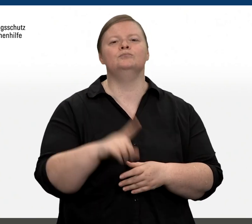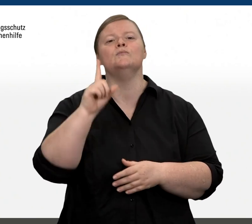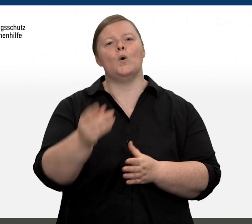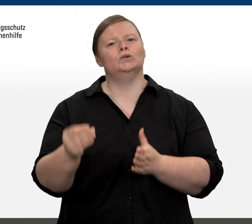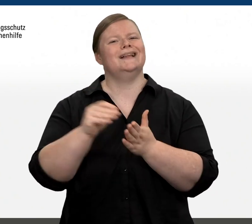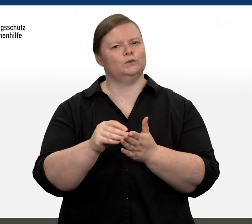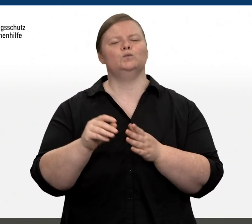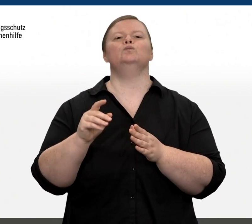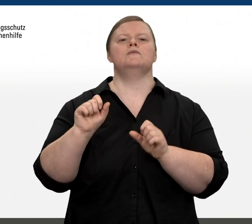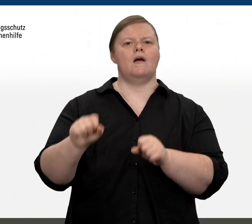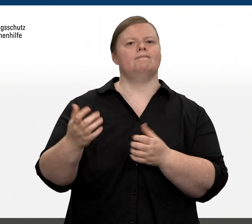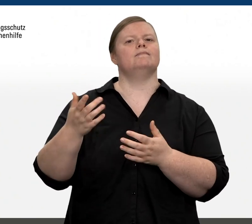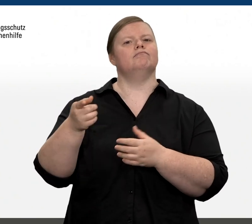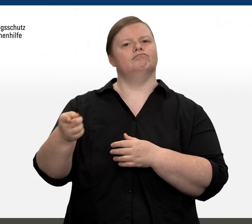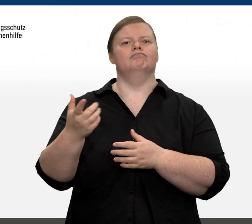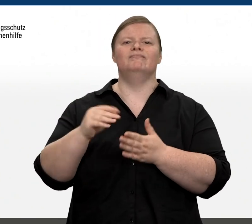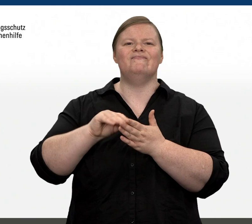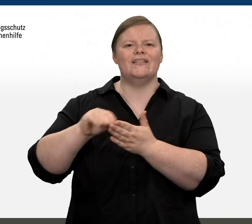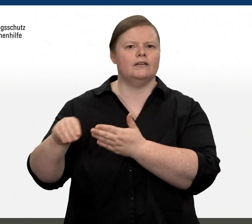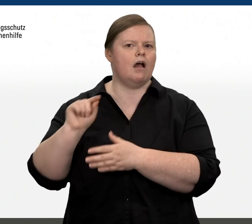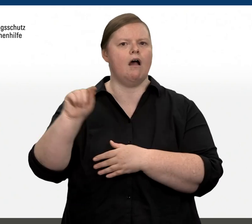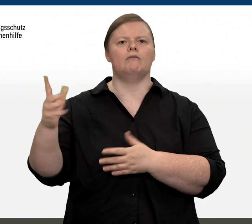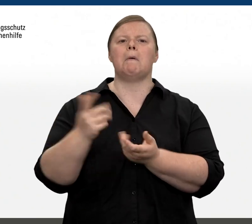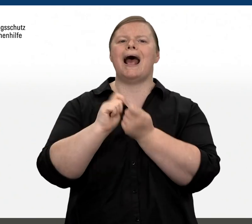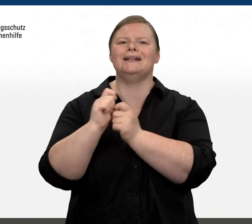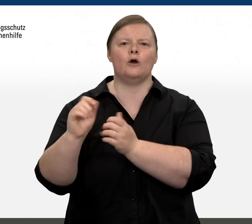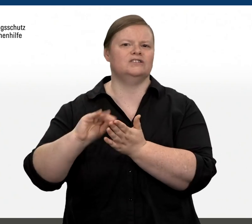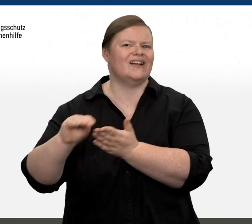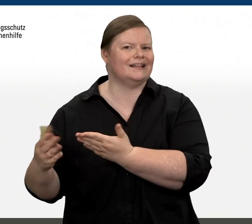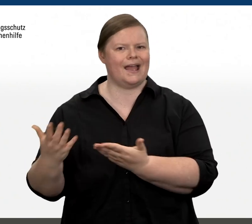Verträge und Änderungsverträge,